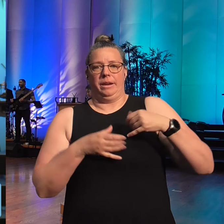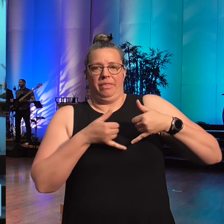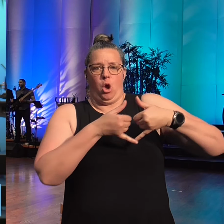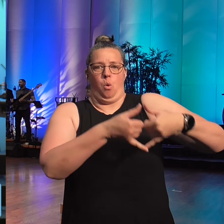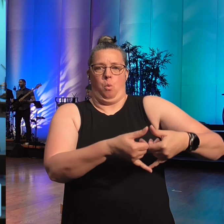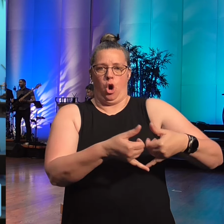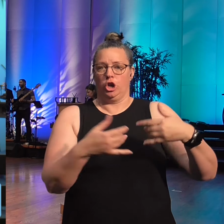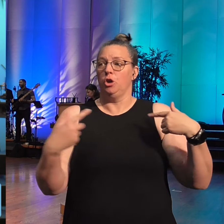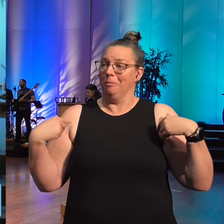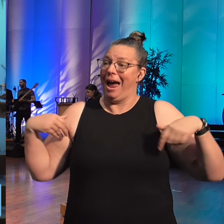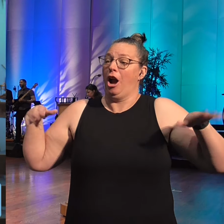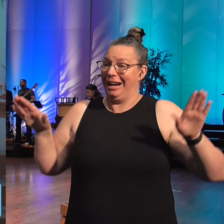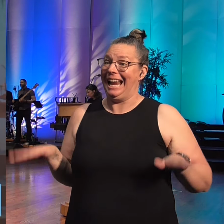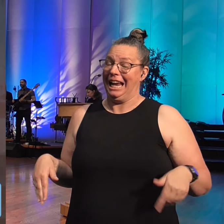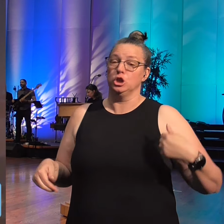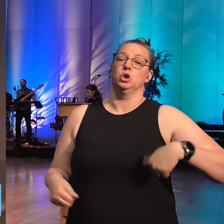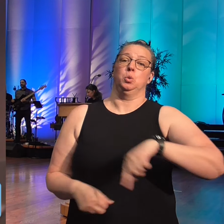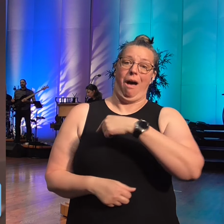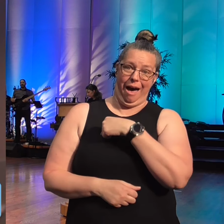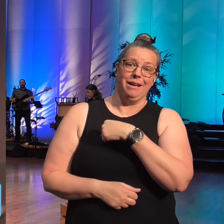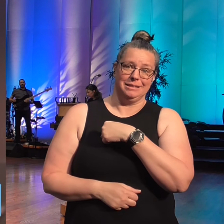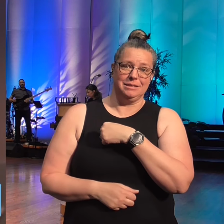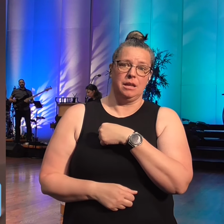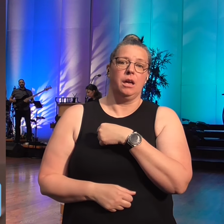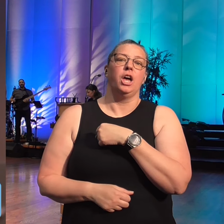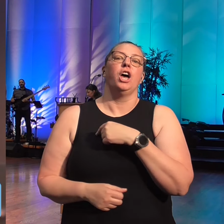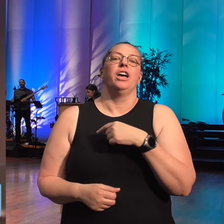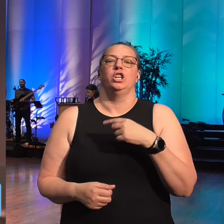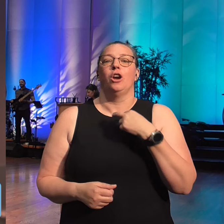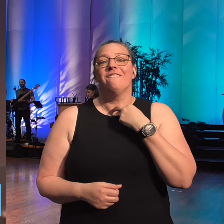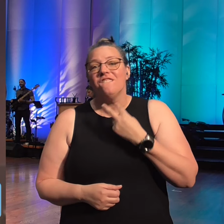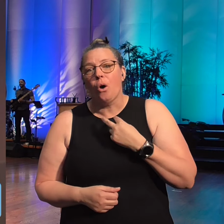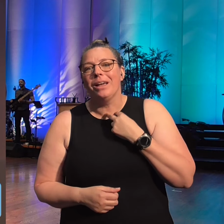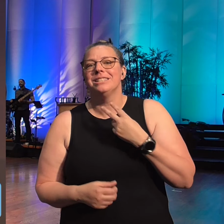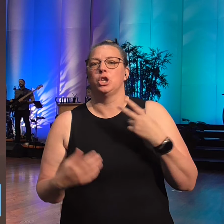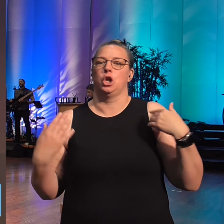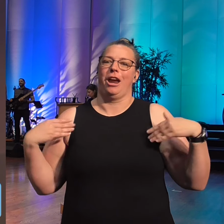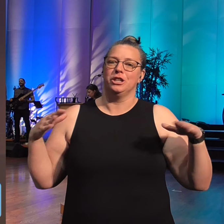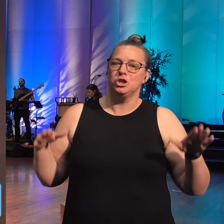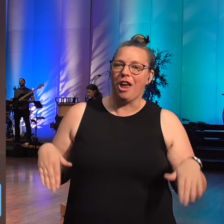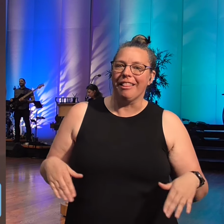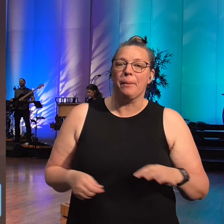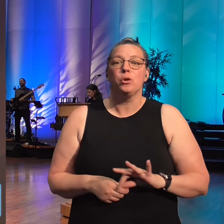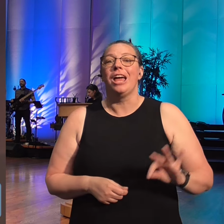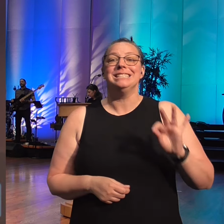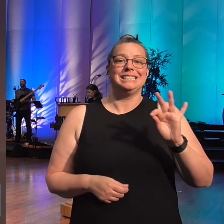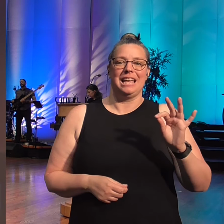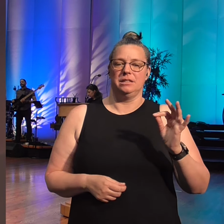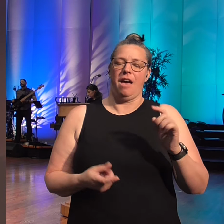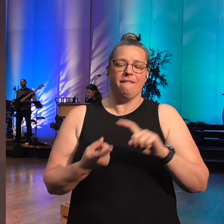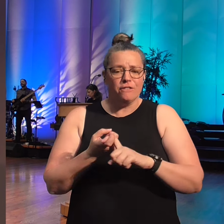ángel Has sido un ángel para todos nosotros Tu voz angelical tu presencia angelical un amigo para todos nosotros